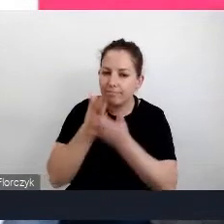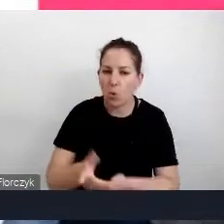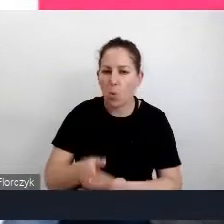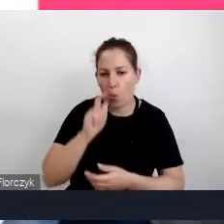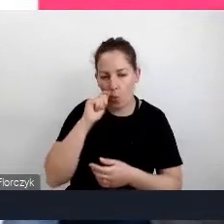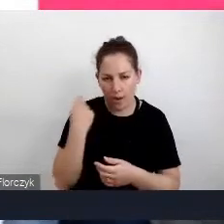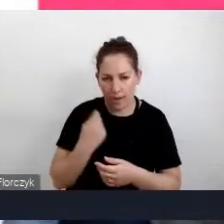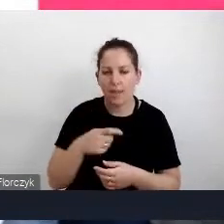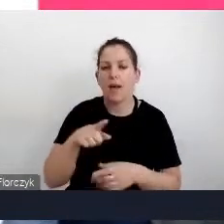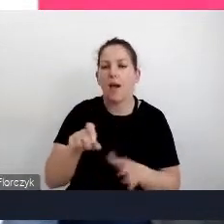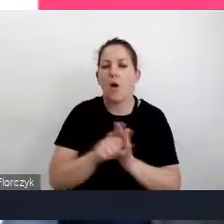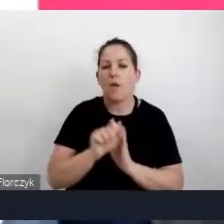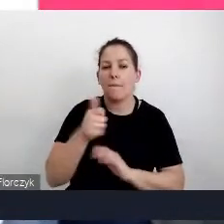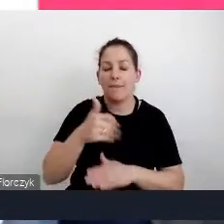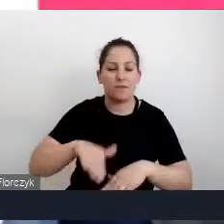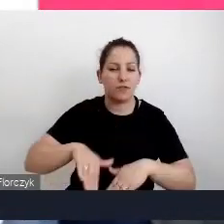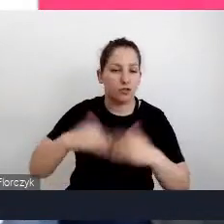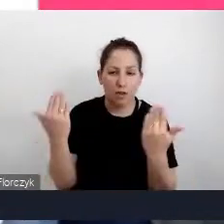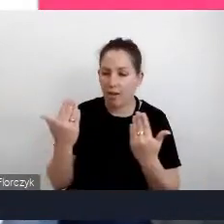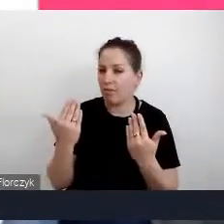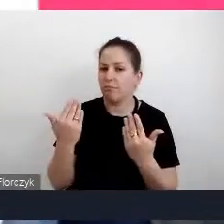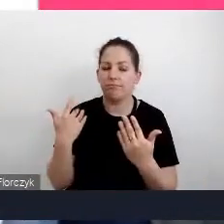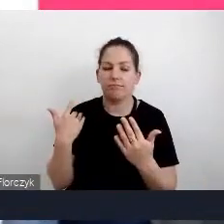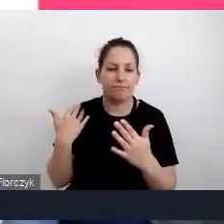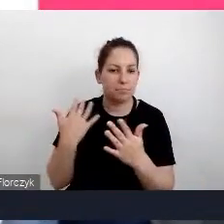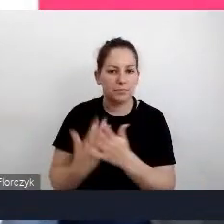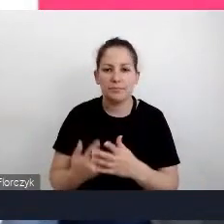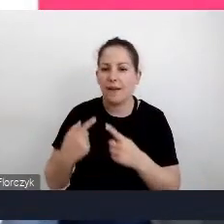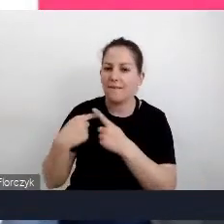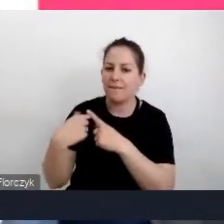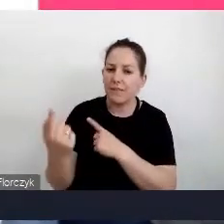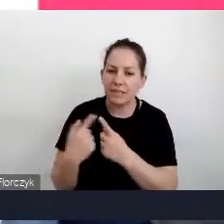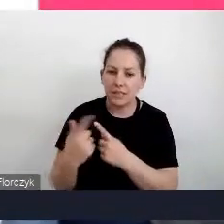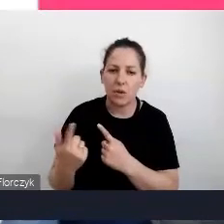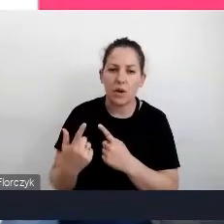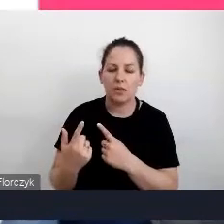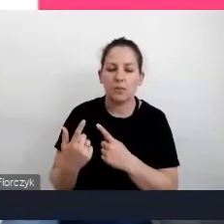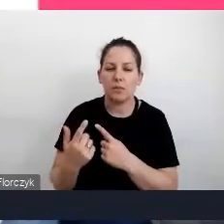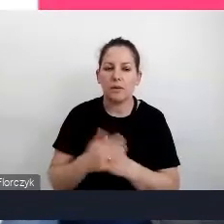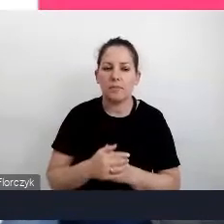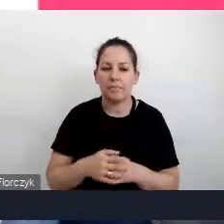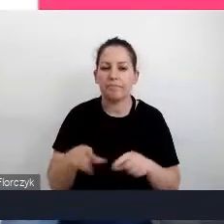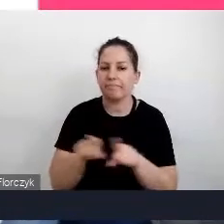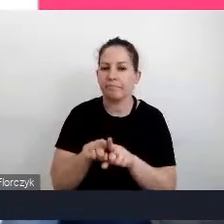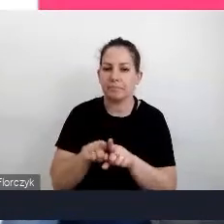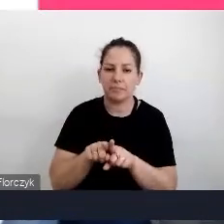Od pierwszego dnia przesyłaliśmy zarówno datki pieniężne,